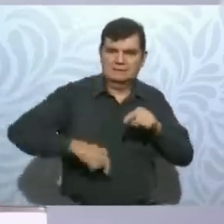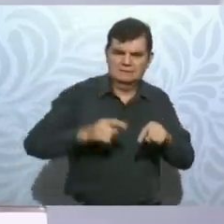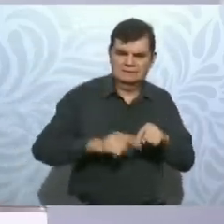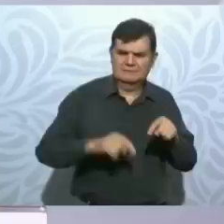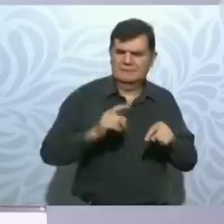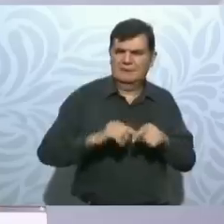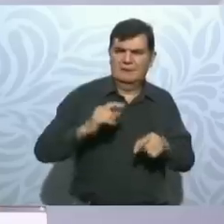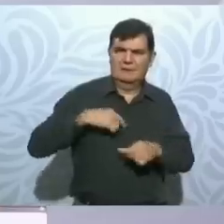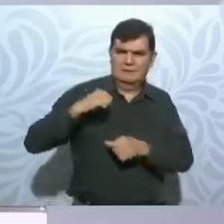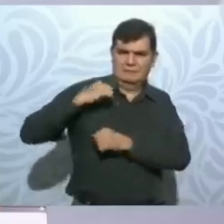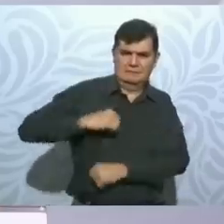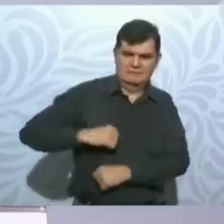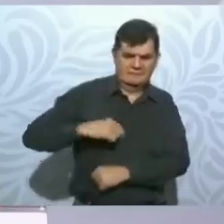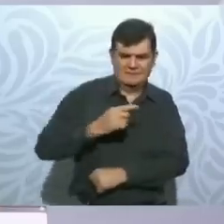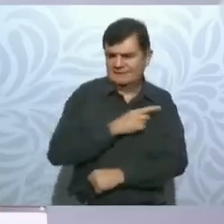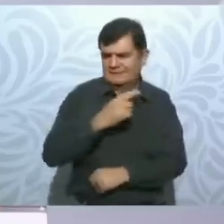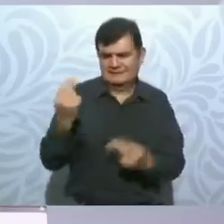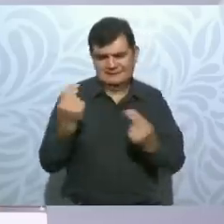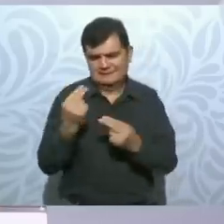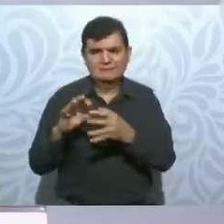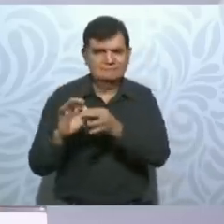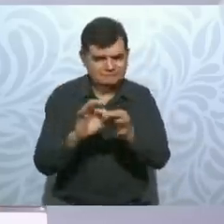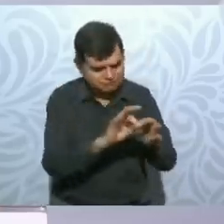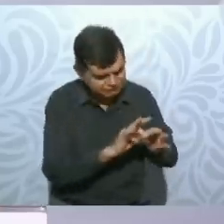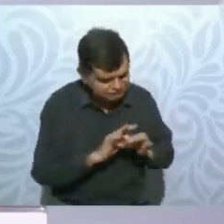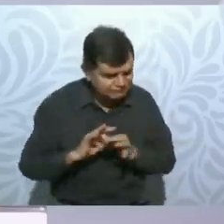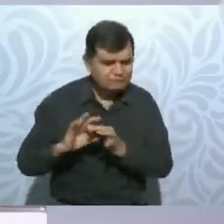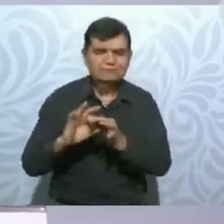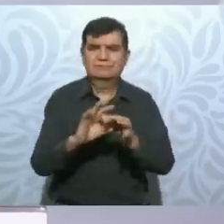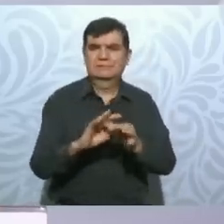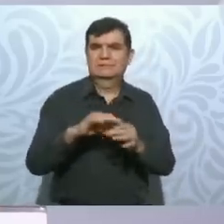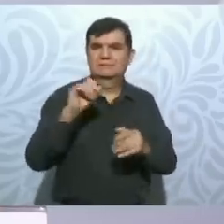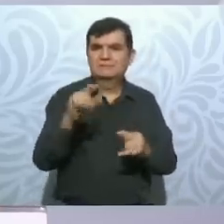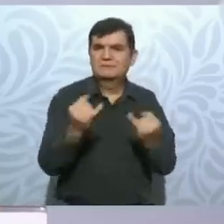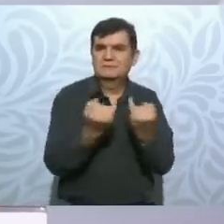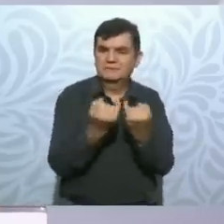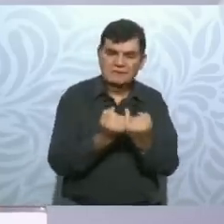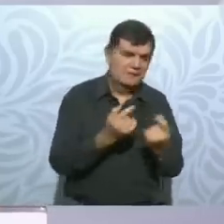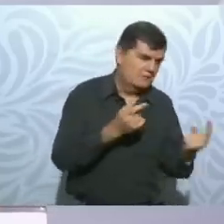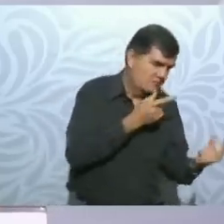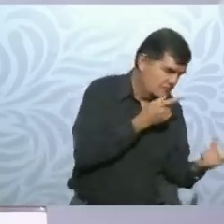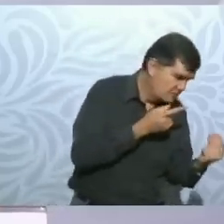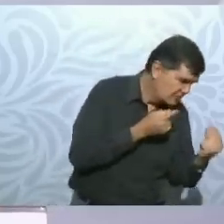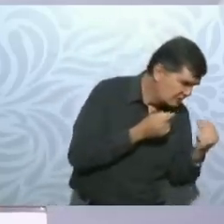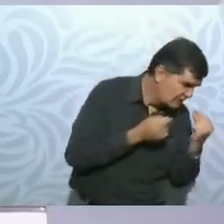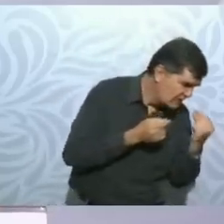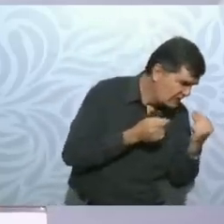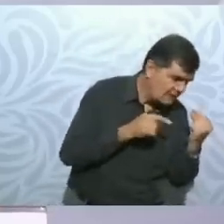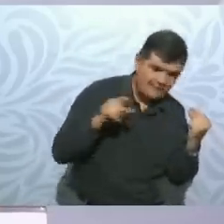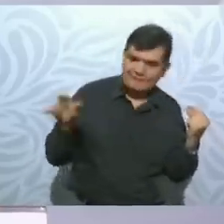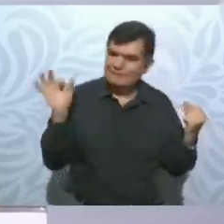requiere coordinación coordinación entre la policía y la fiscalía coordinación entre la